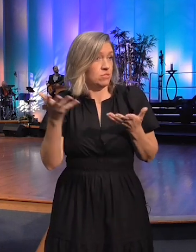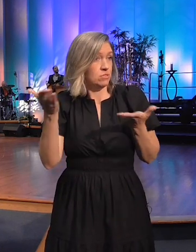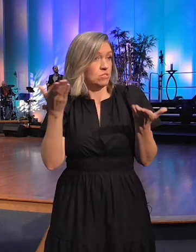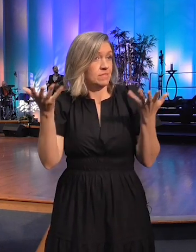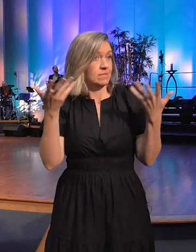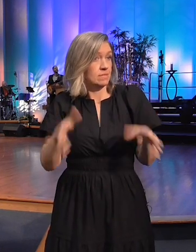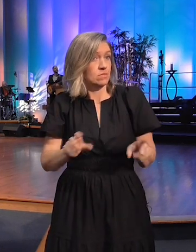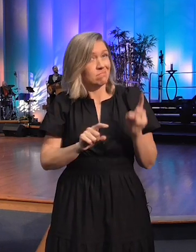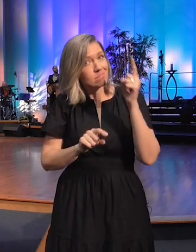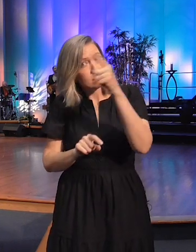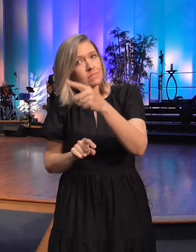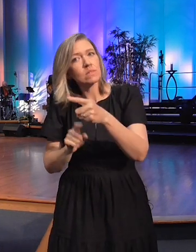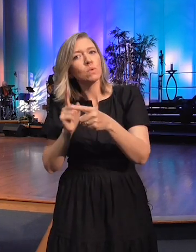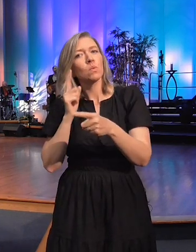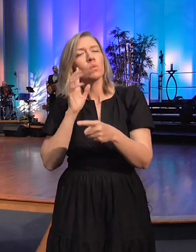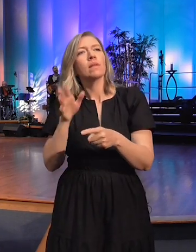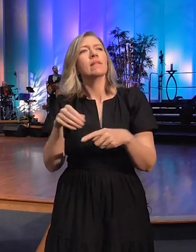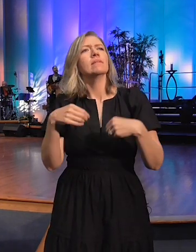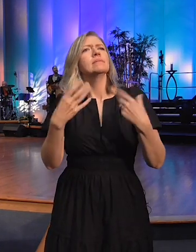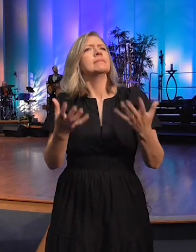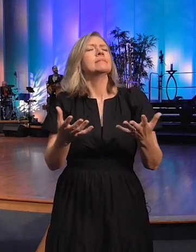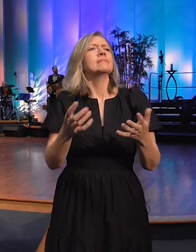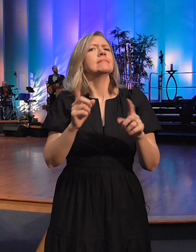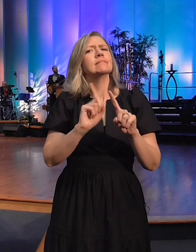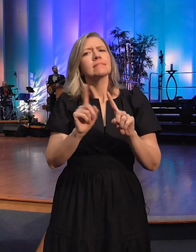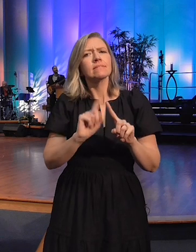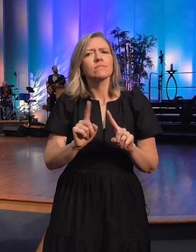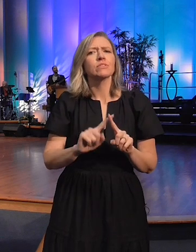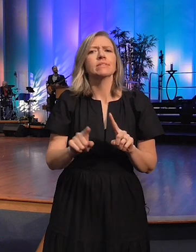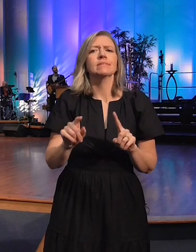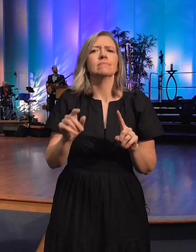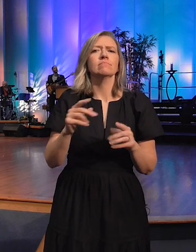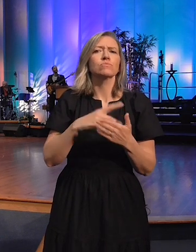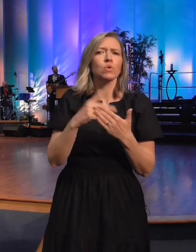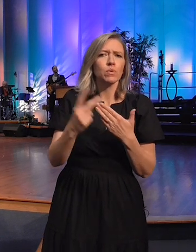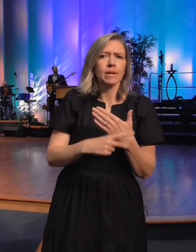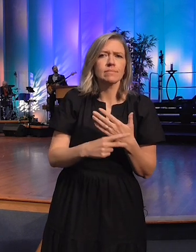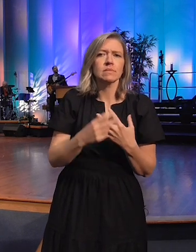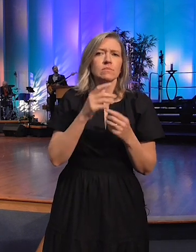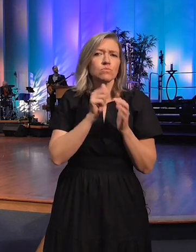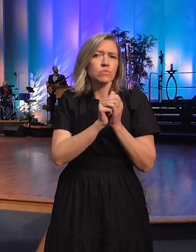están presentando todos los diferentes programas que ofrece nuestro Centro de atención y oración, así que por favor